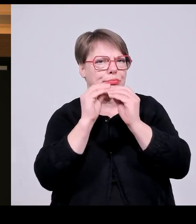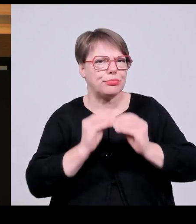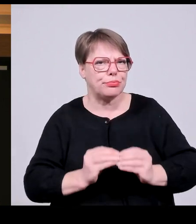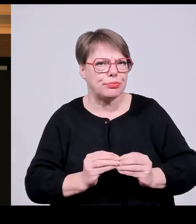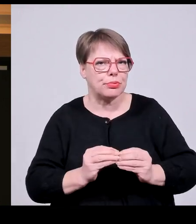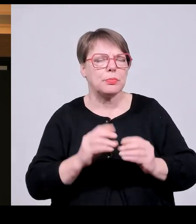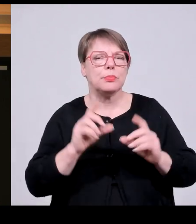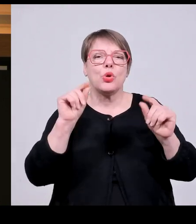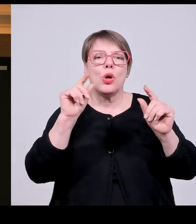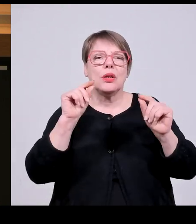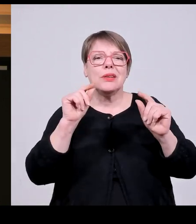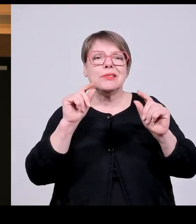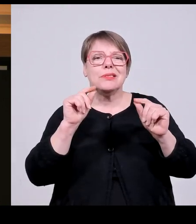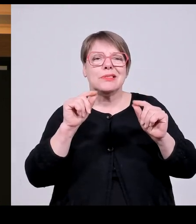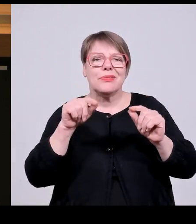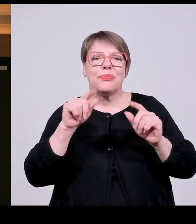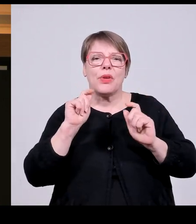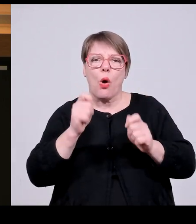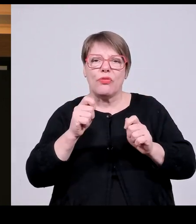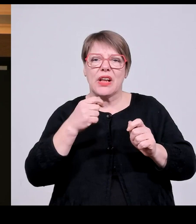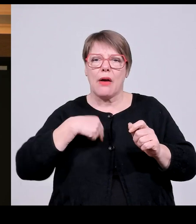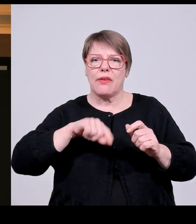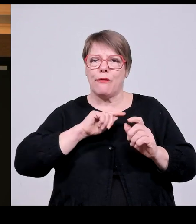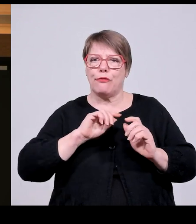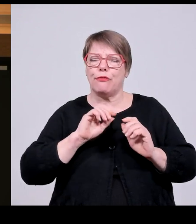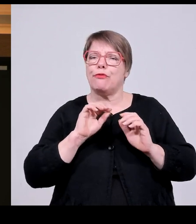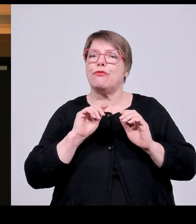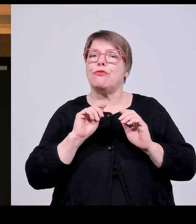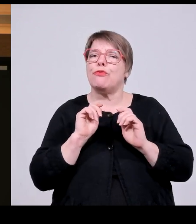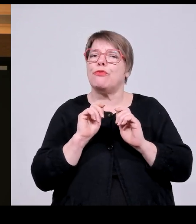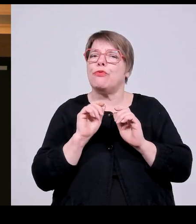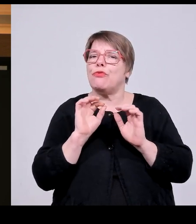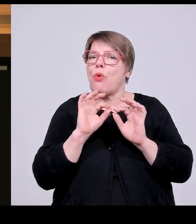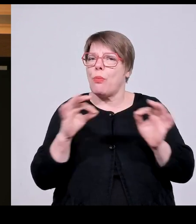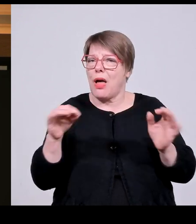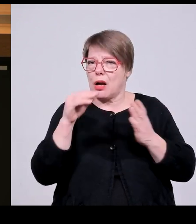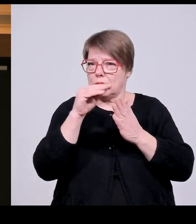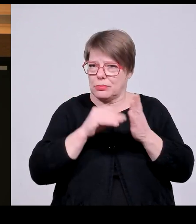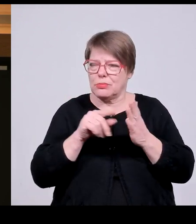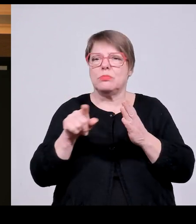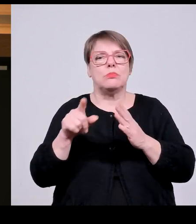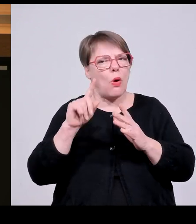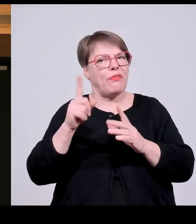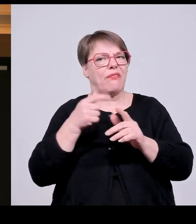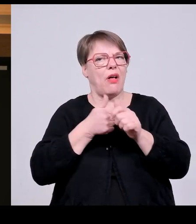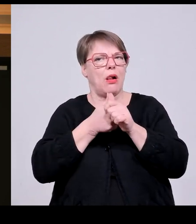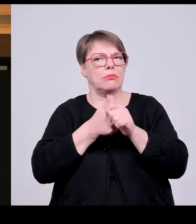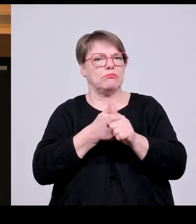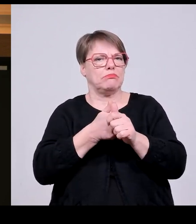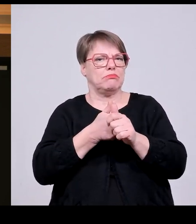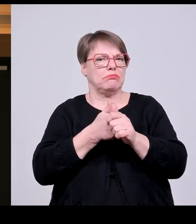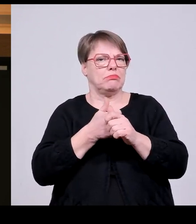Auch das Berliner Energie- und Klimaschutzprogramm, ganz aktuell, sieht ja Maßnahmen vor, zur energetischen Sanierung